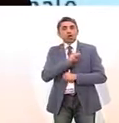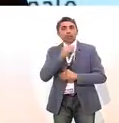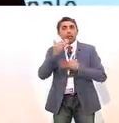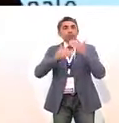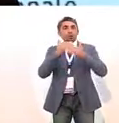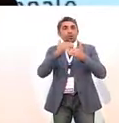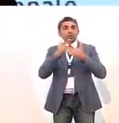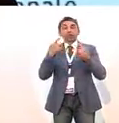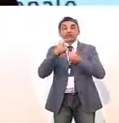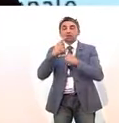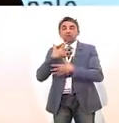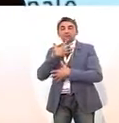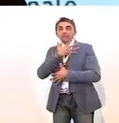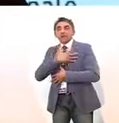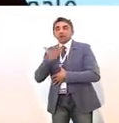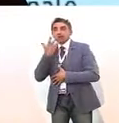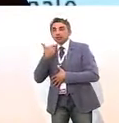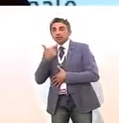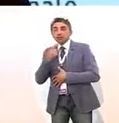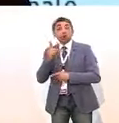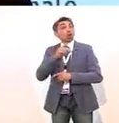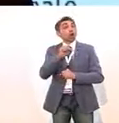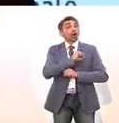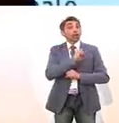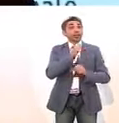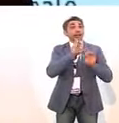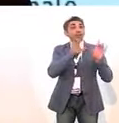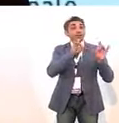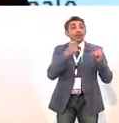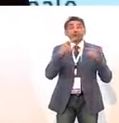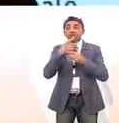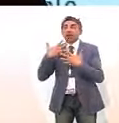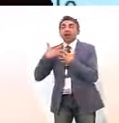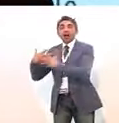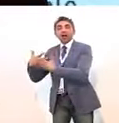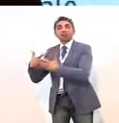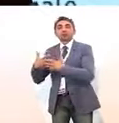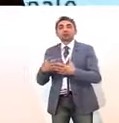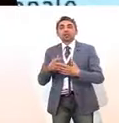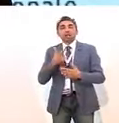te lo fa desiderare. Non crede alla libertà, e te la fa amare. Chiama illusioni l’amore,